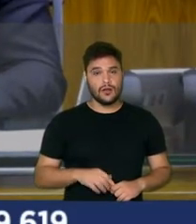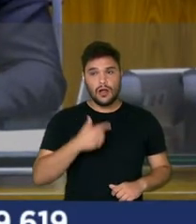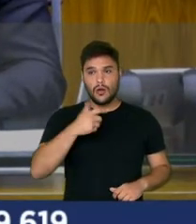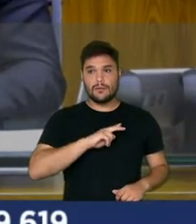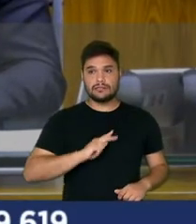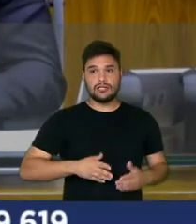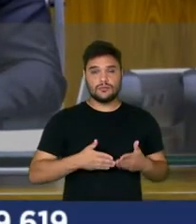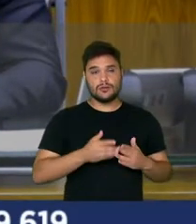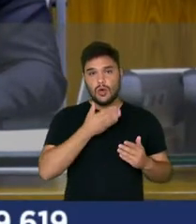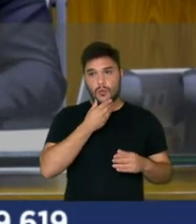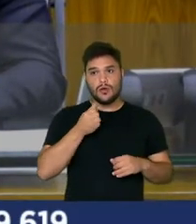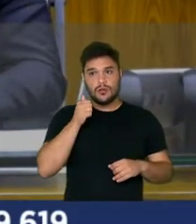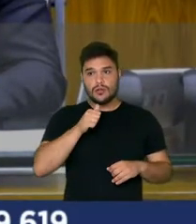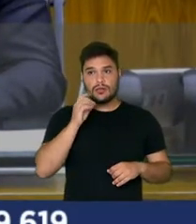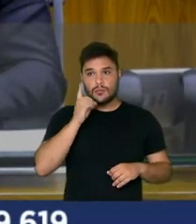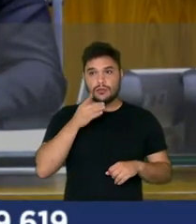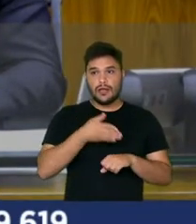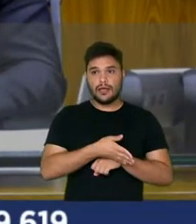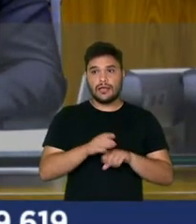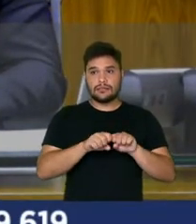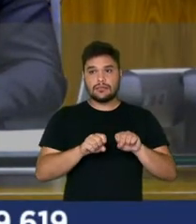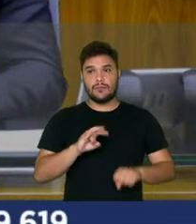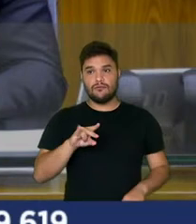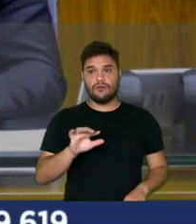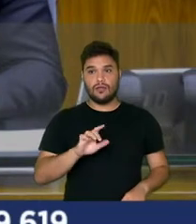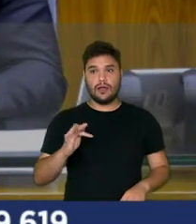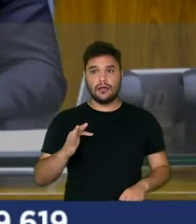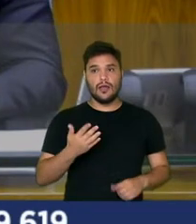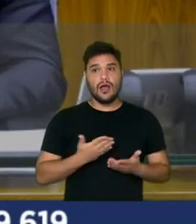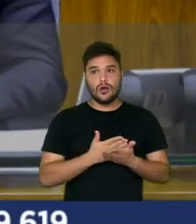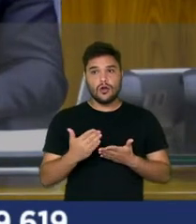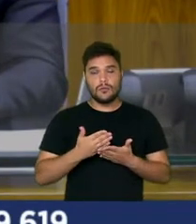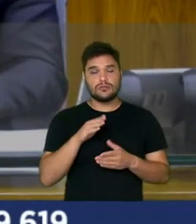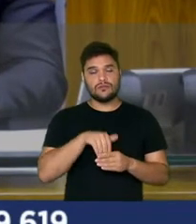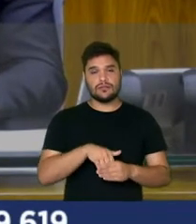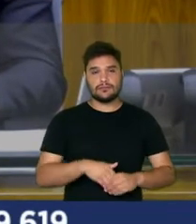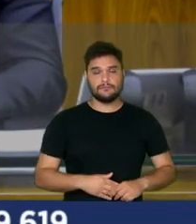ENCAMINHAR, SIM. -- [PRESIDENTE]: ORIENTAÇÃO DO NOVO, SENHORES DEPUTADOS E DEPUTADAS QUE